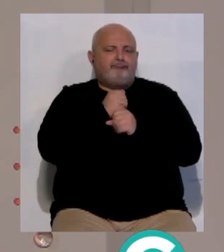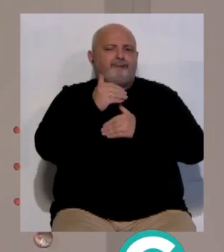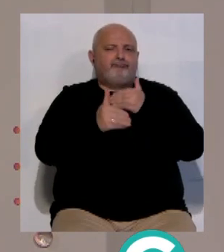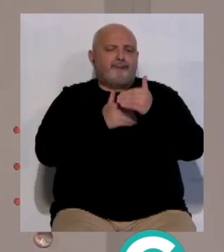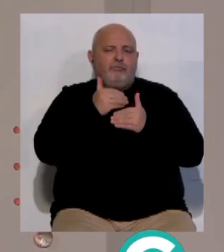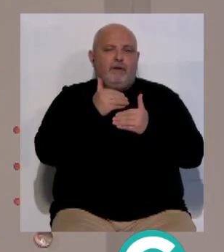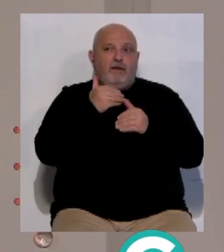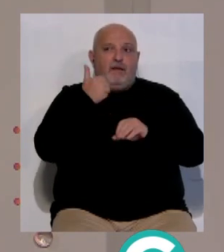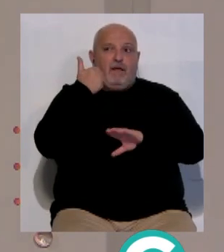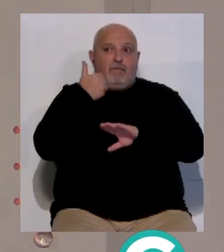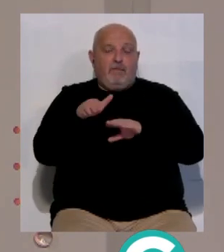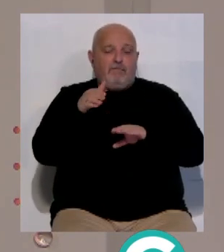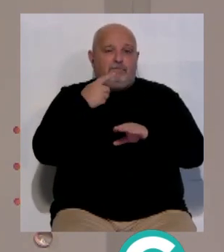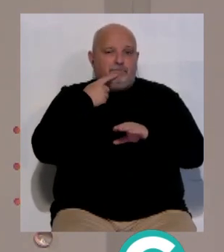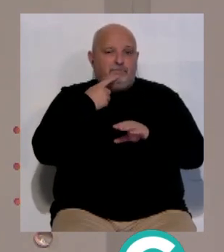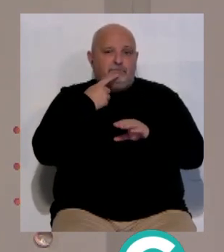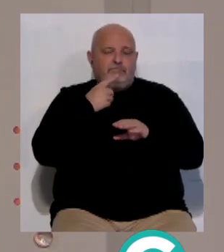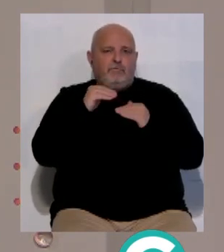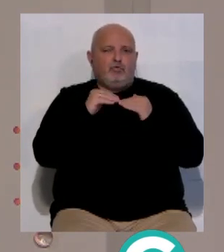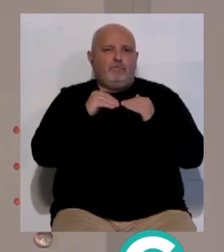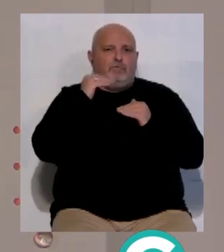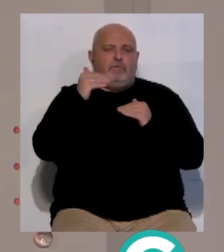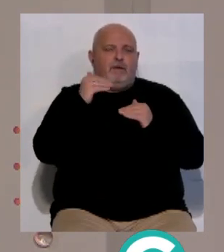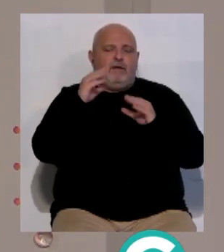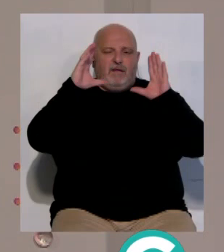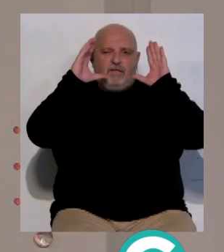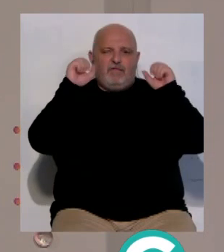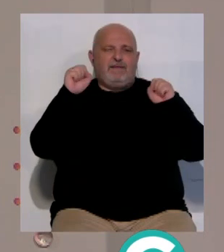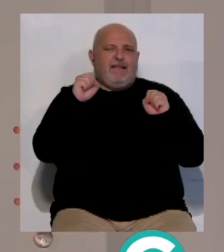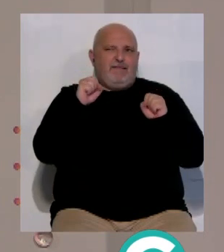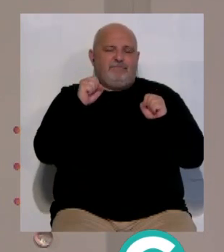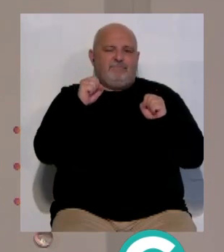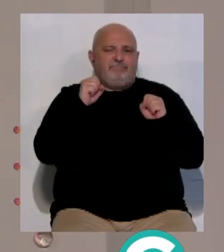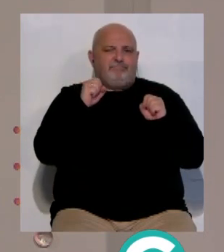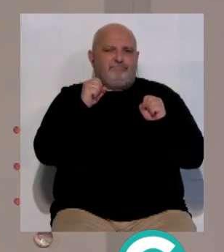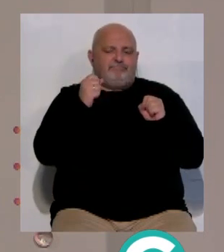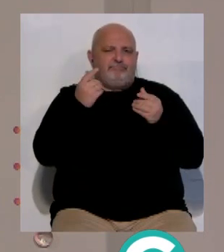hasta la expulsión Pues como tú dice fue superior al Celta y la sensación era muy buena y yo creo